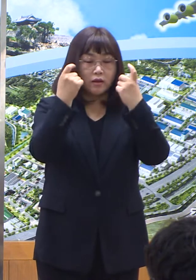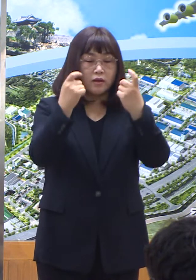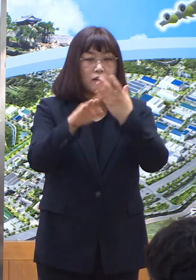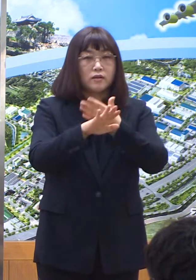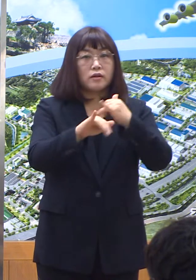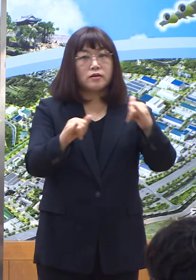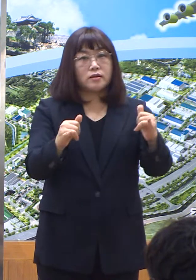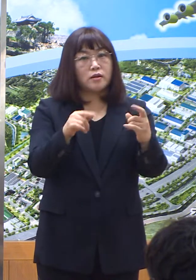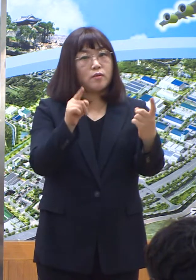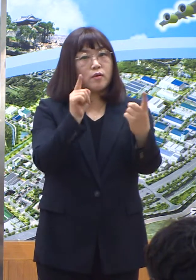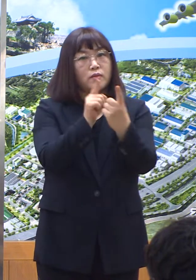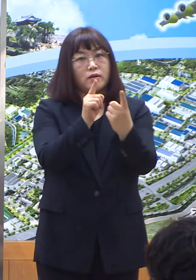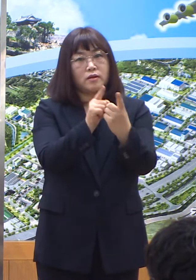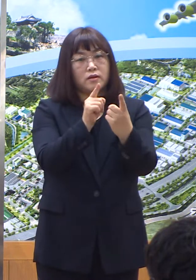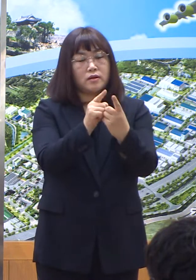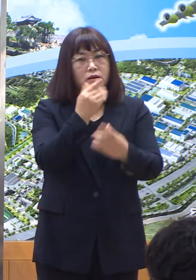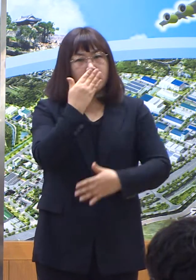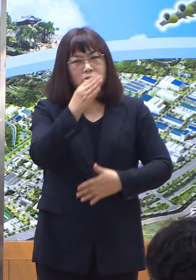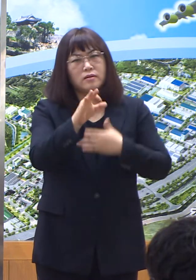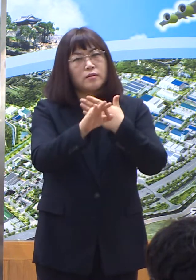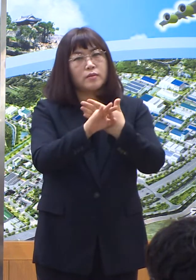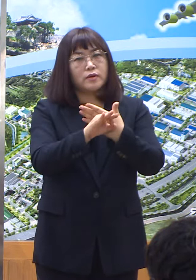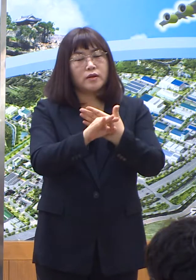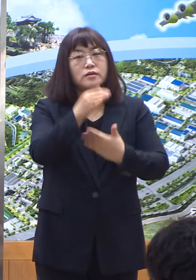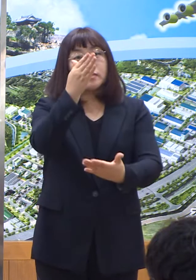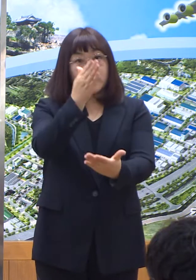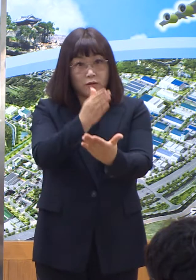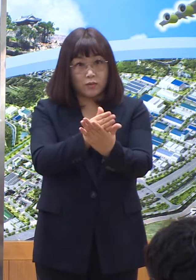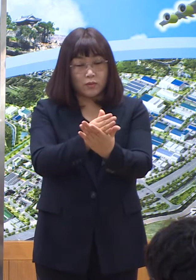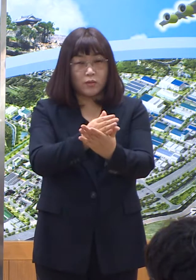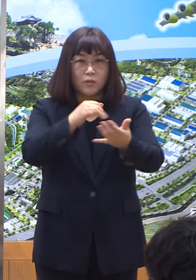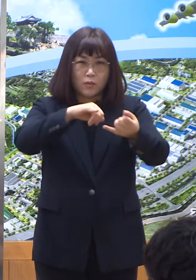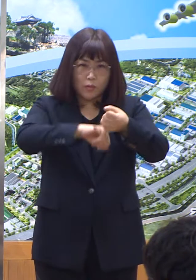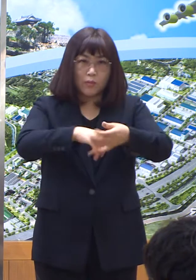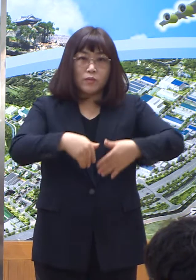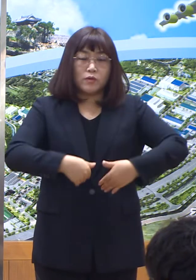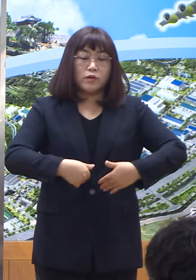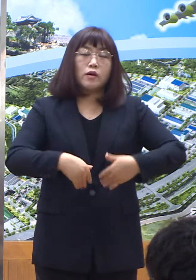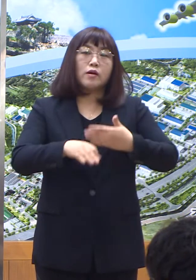타인과의 접촉은 가급적 자제하시고, 부득이한 경우 3차 접종 등